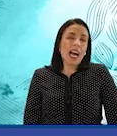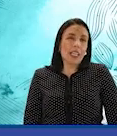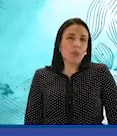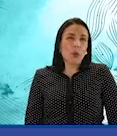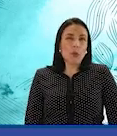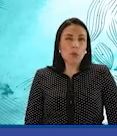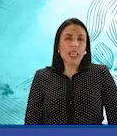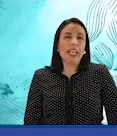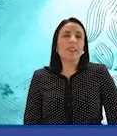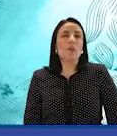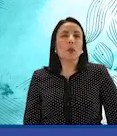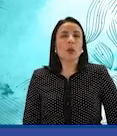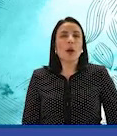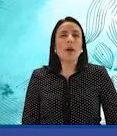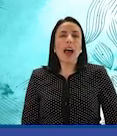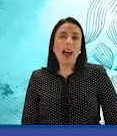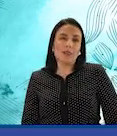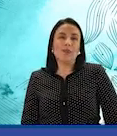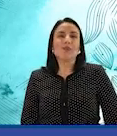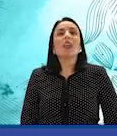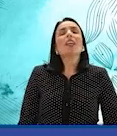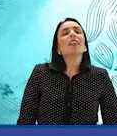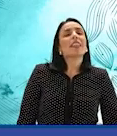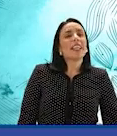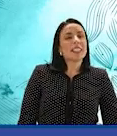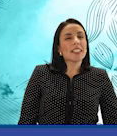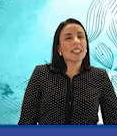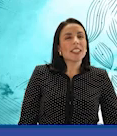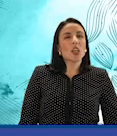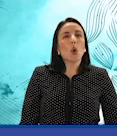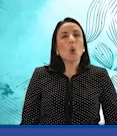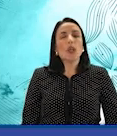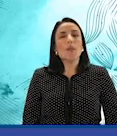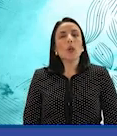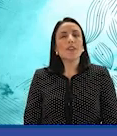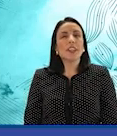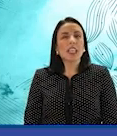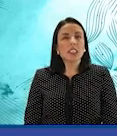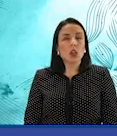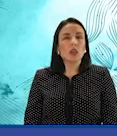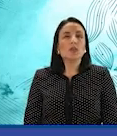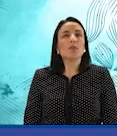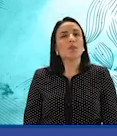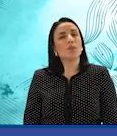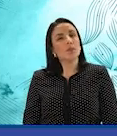Ahí podemos ver del programa A que necesite hacer una modificación